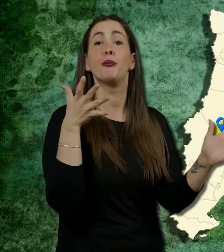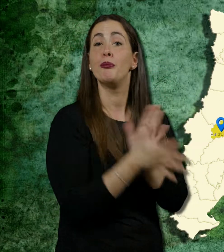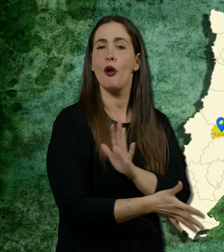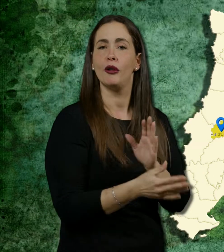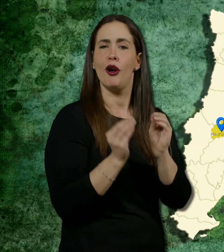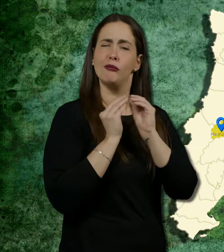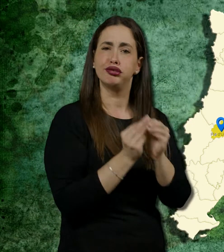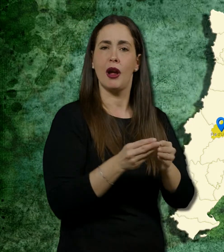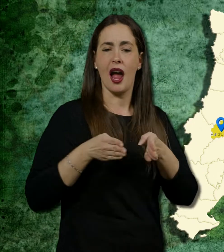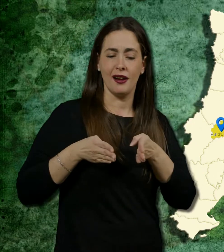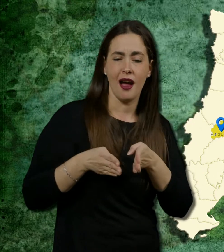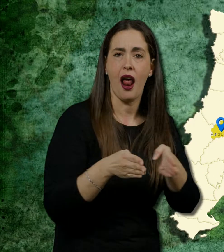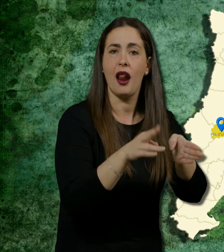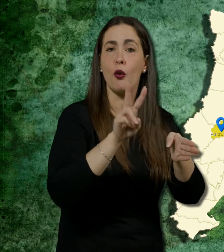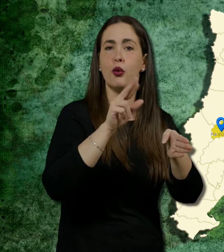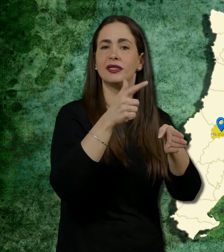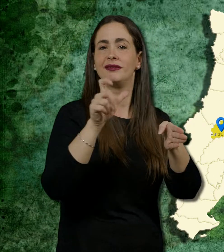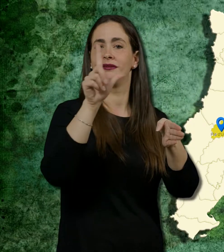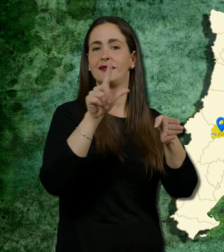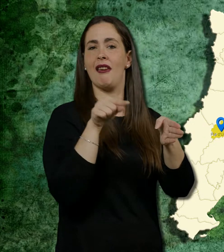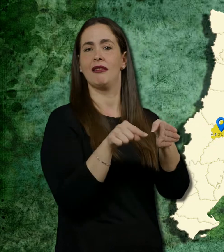la creació del canal d’Urgell,